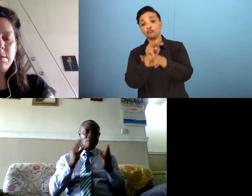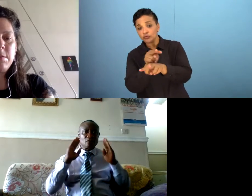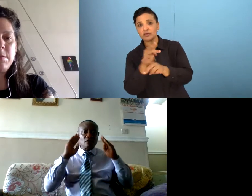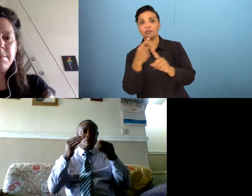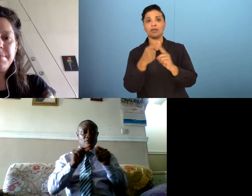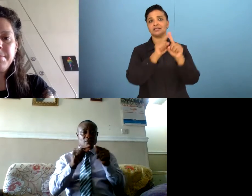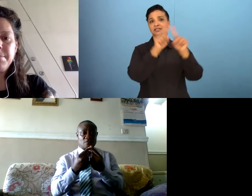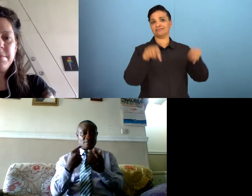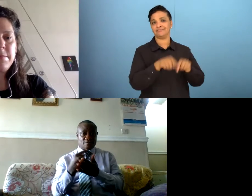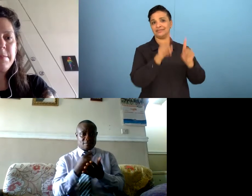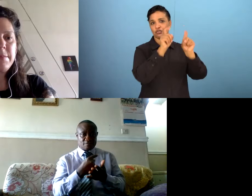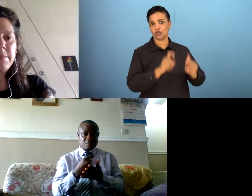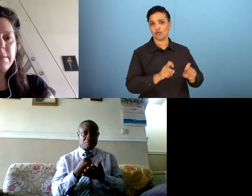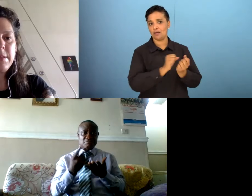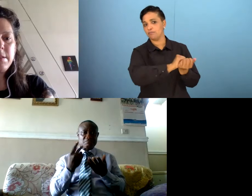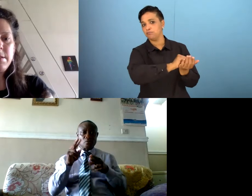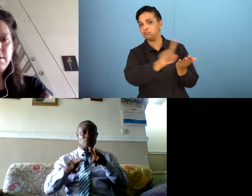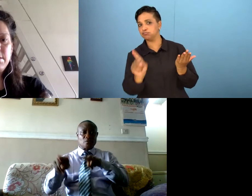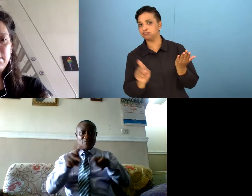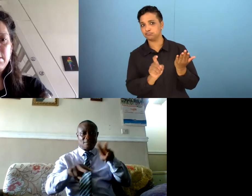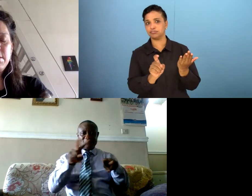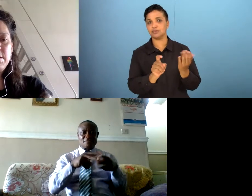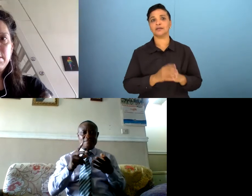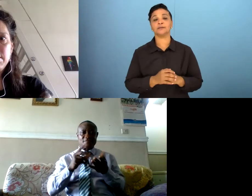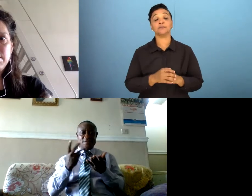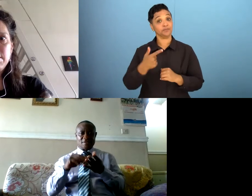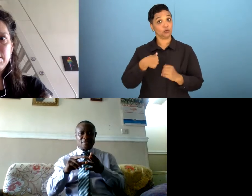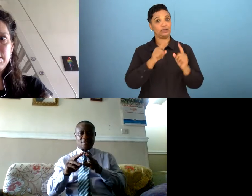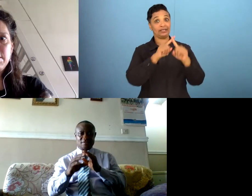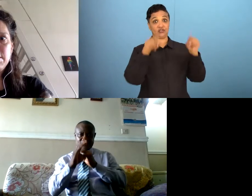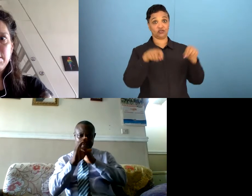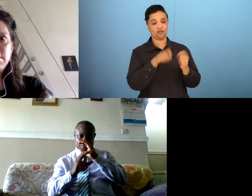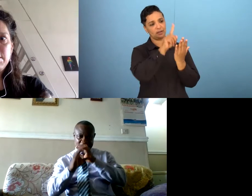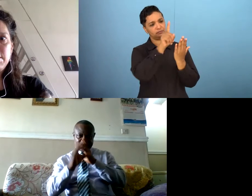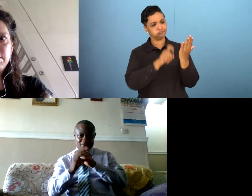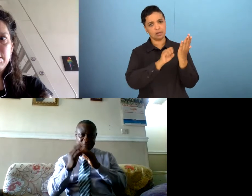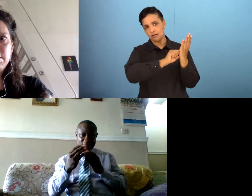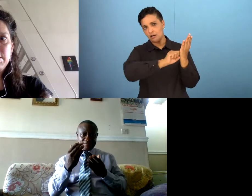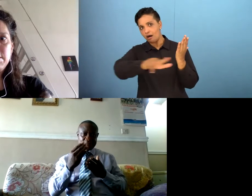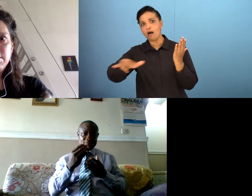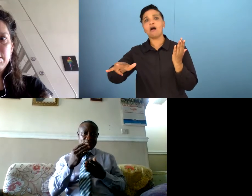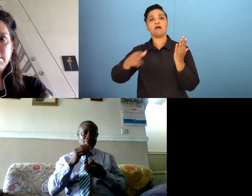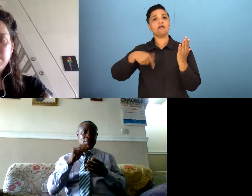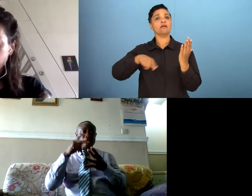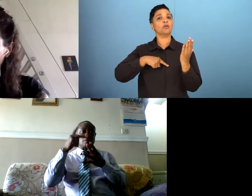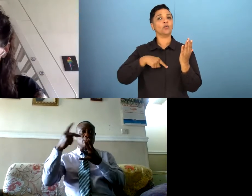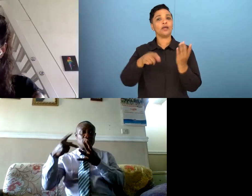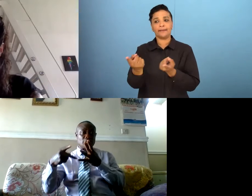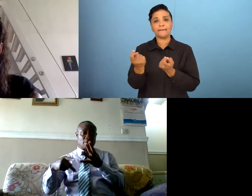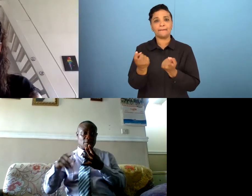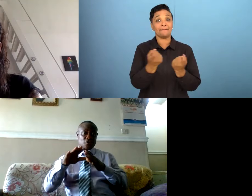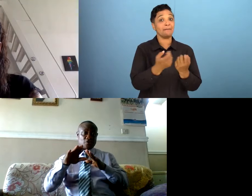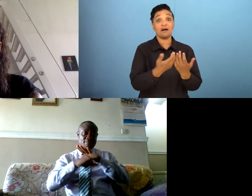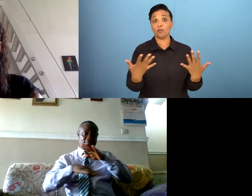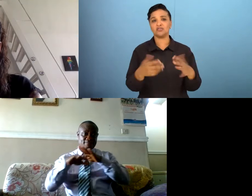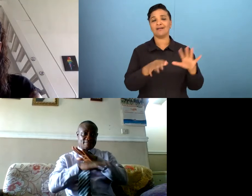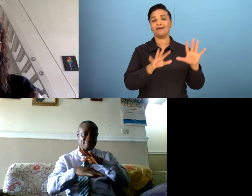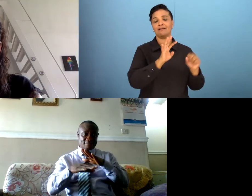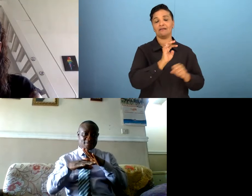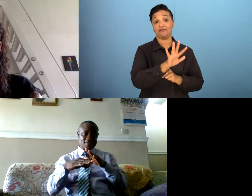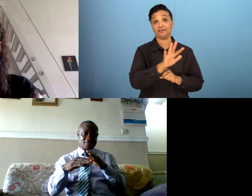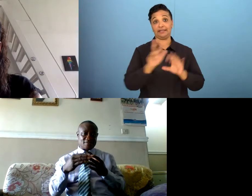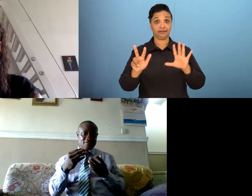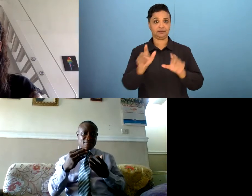, observaciones de debates de grupos focales y encuestas.